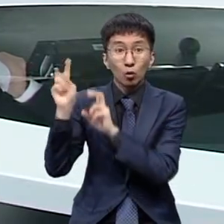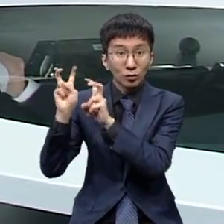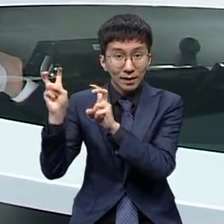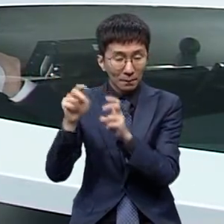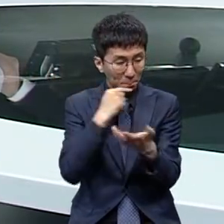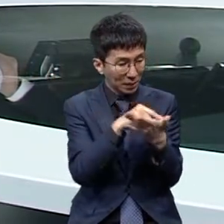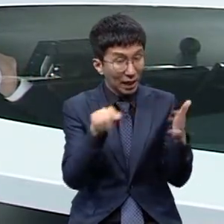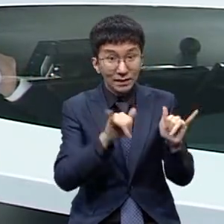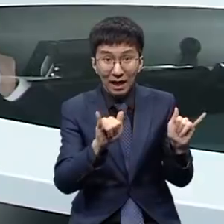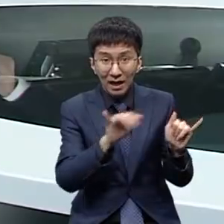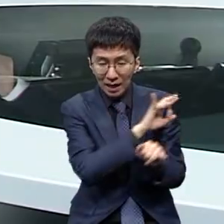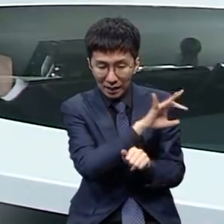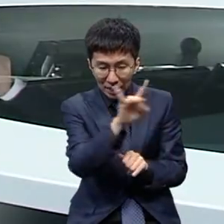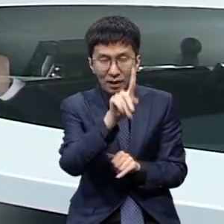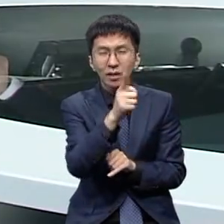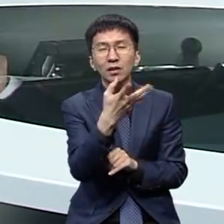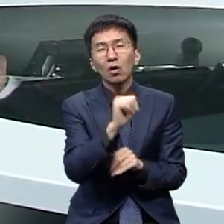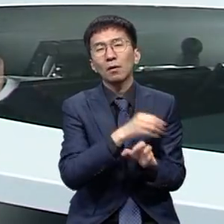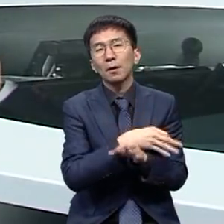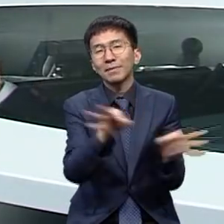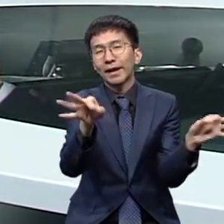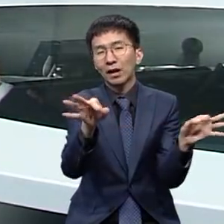배상하라고 판결했습니다.